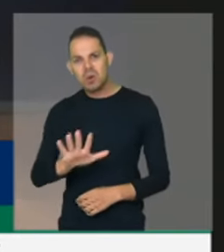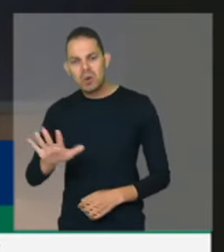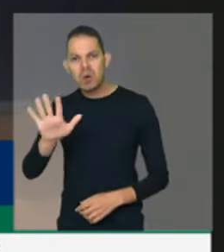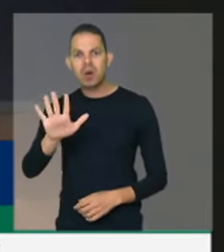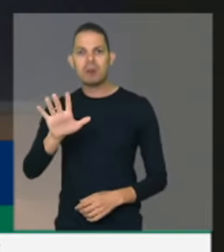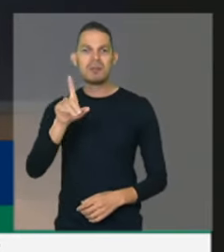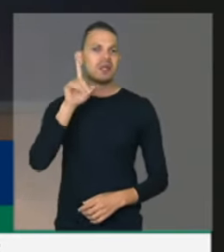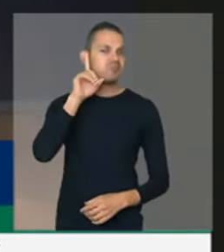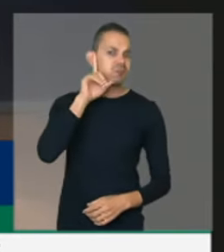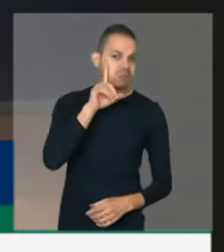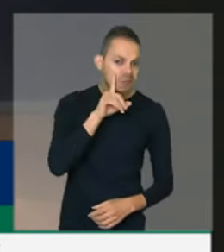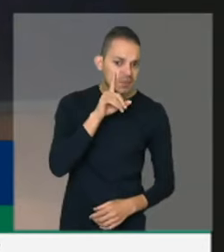RICOS. POR QUÊ?! PELA ALTA DEMANDA... DESSES PRODUTOS E